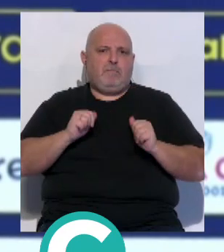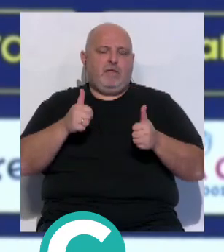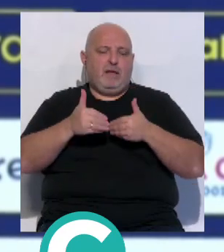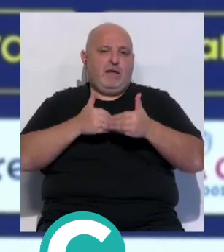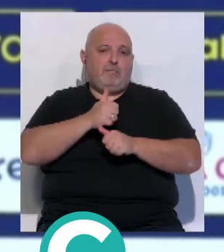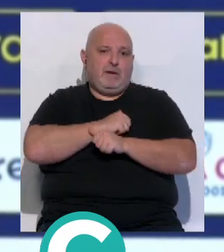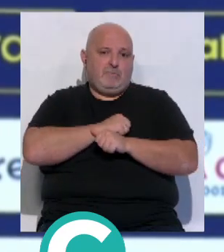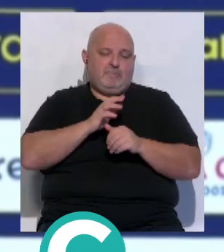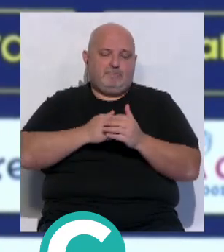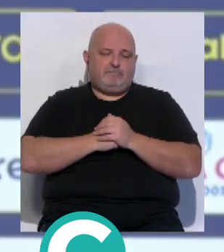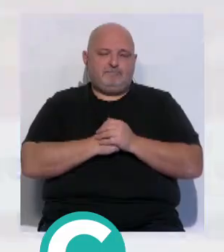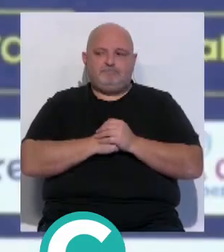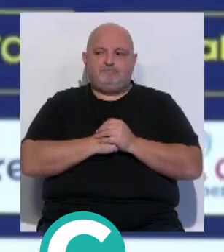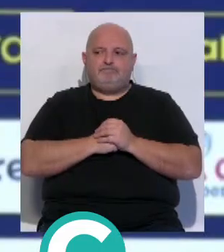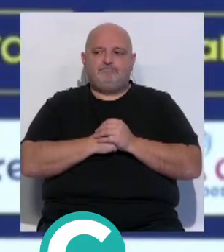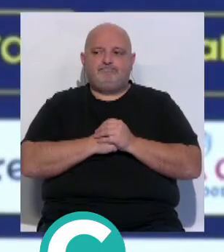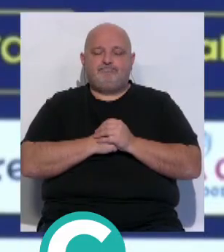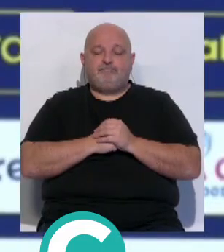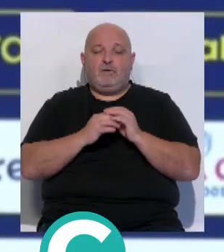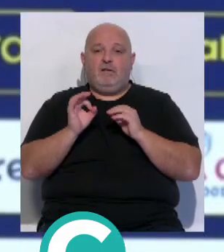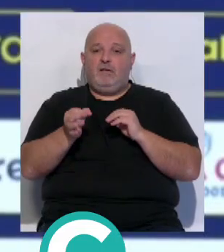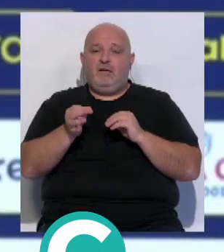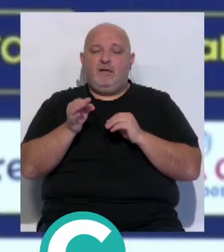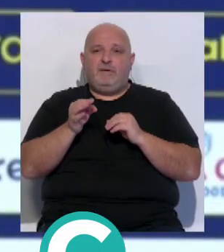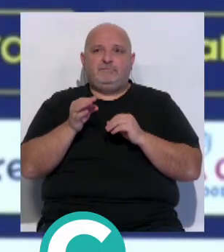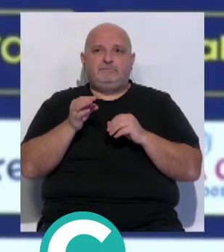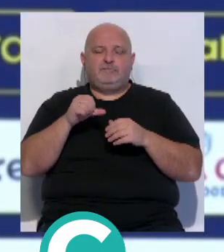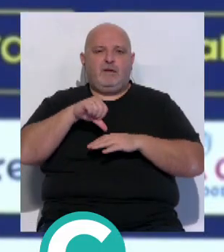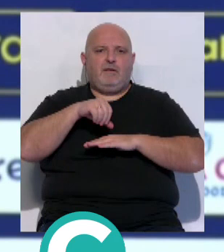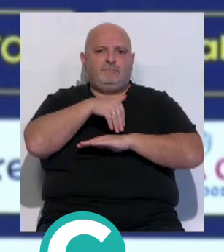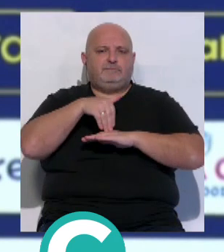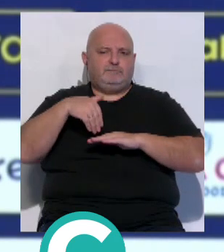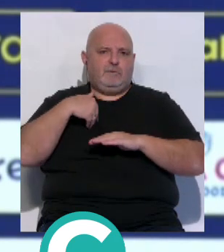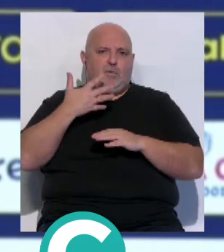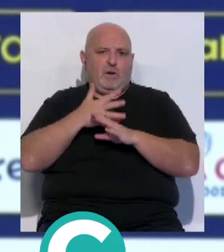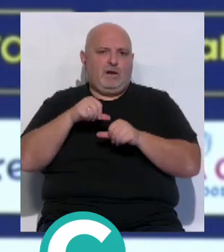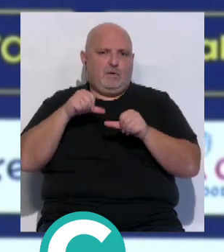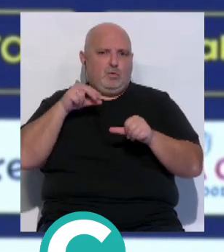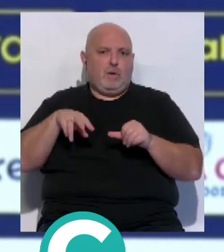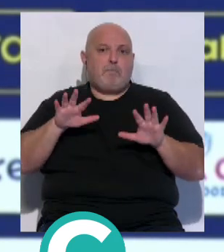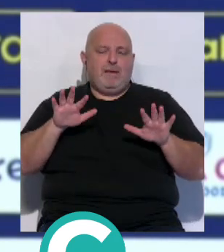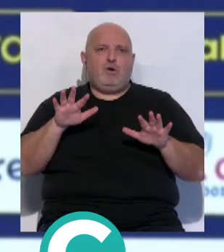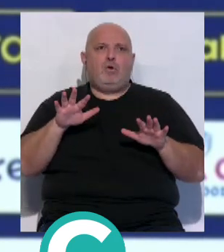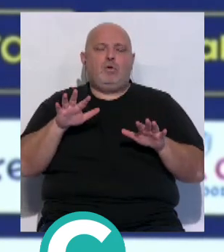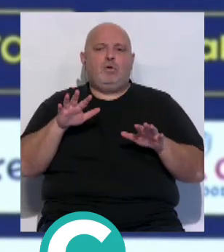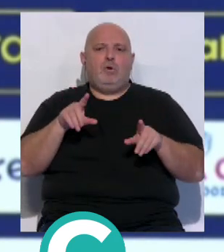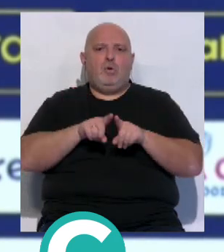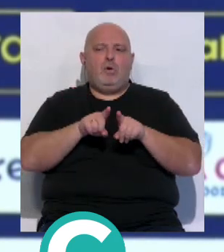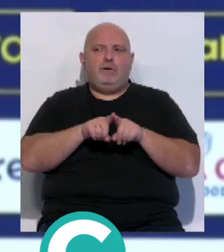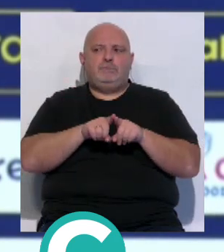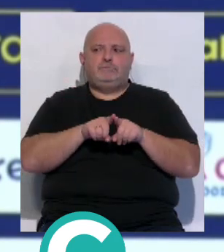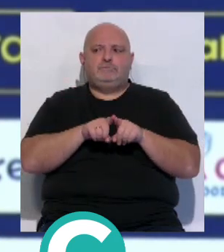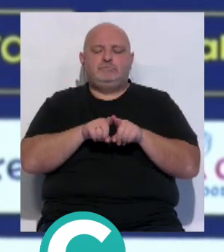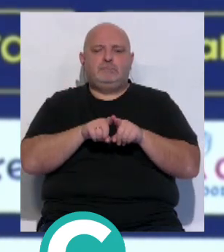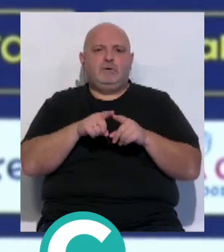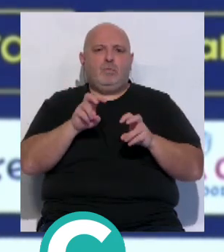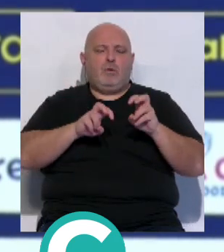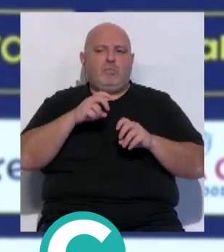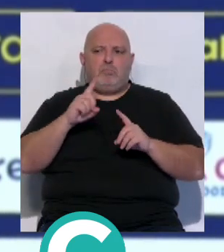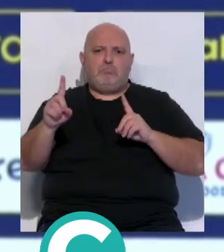que así sea la verdad que central no jugué nunca pero si tengo que jugar en alguna otra posición